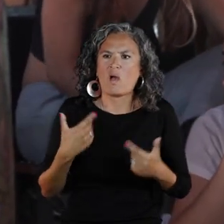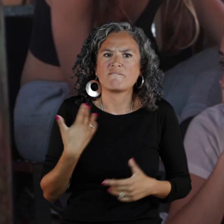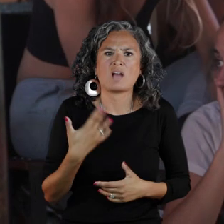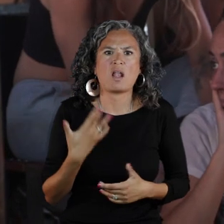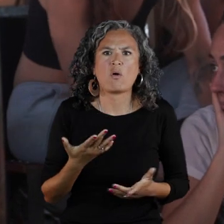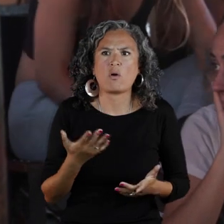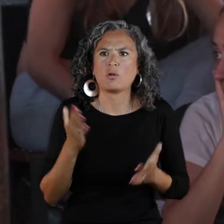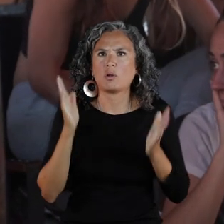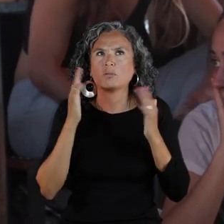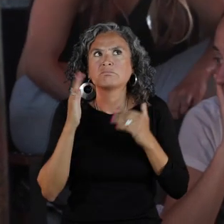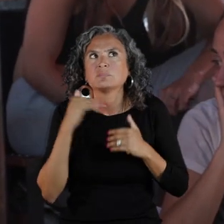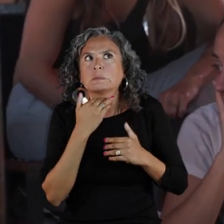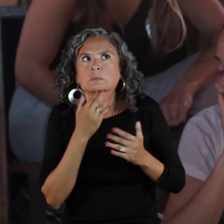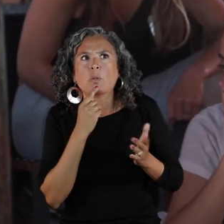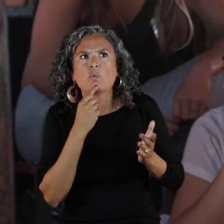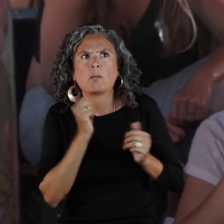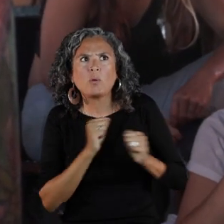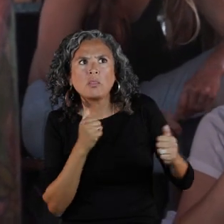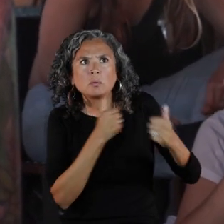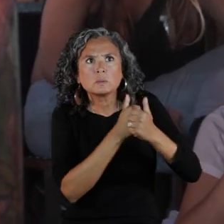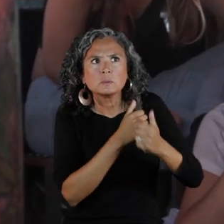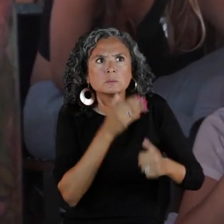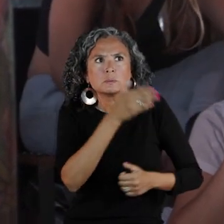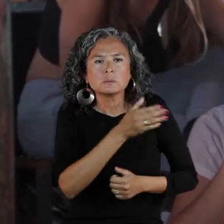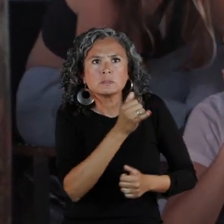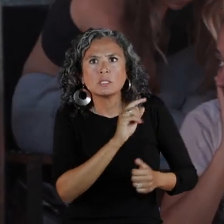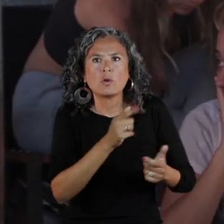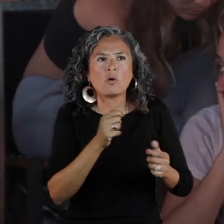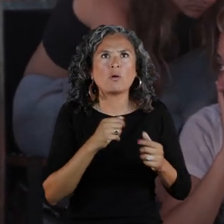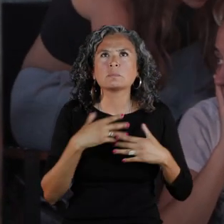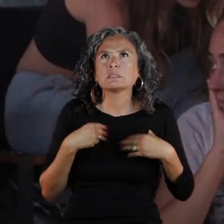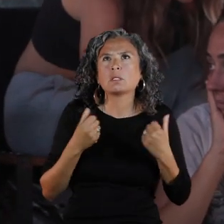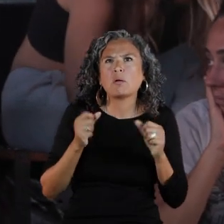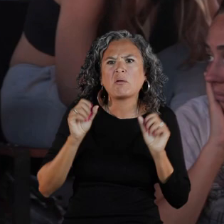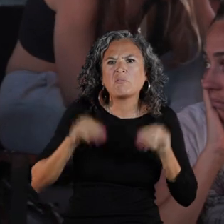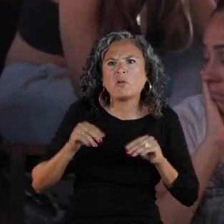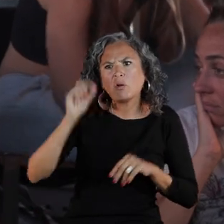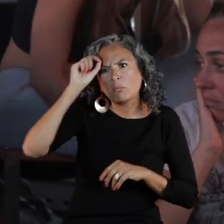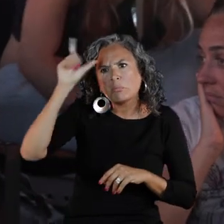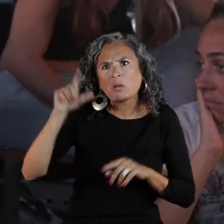que no sabe relacionarse con nadie, o que no tiene capacidad intelectual de estar con